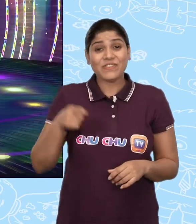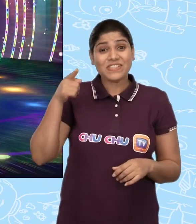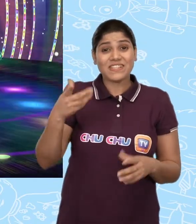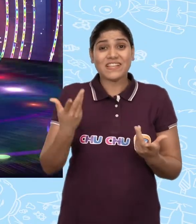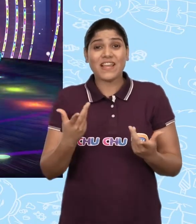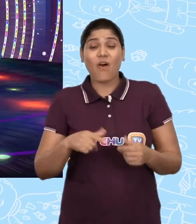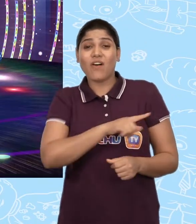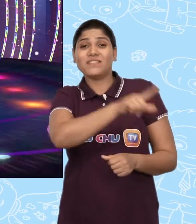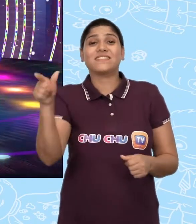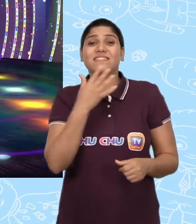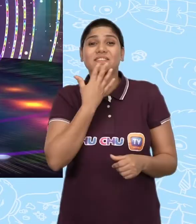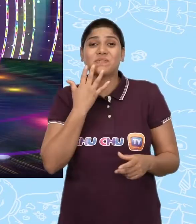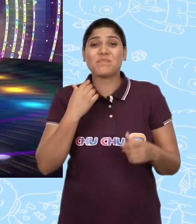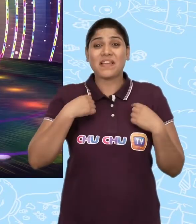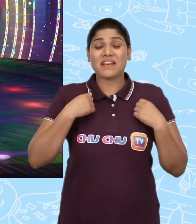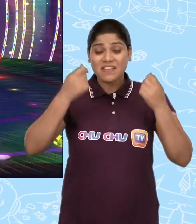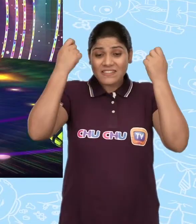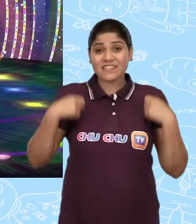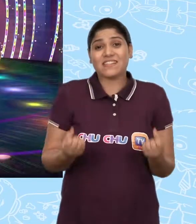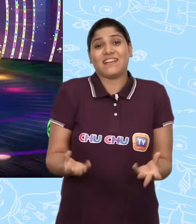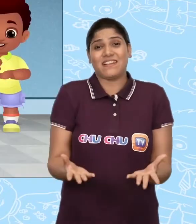और इसीलिए उसने सभी रंग पहनने शुरू कर दिए